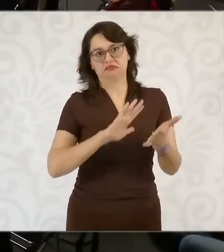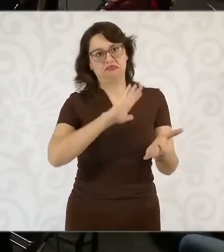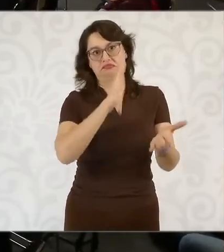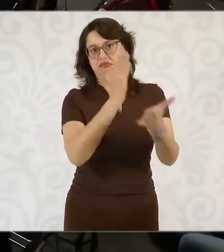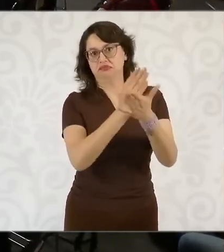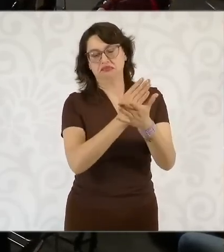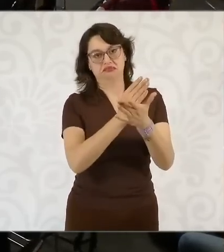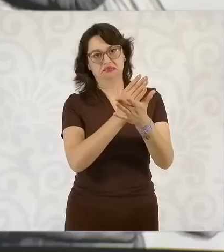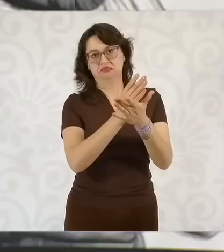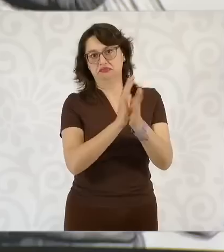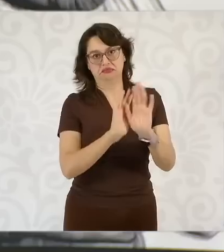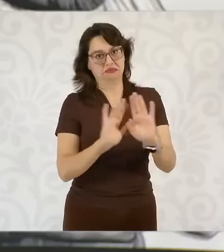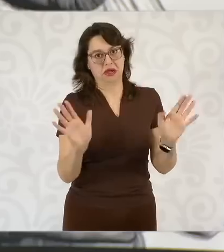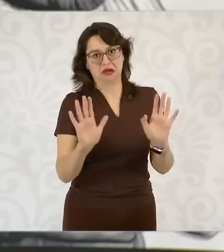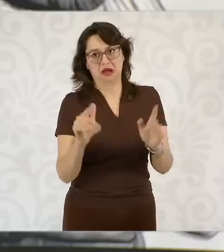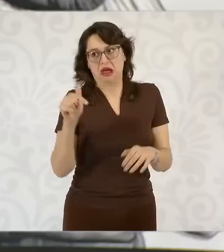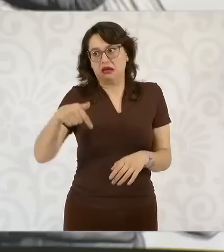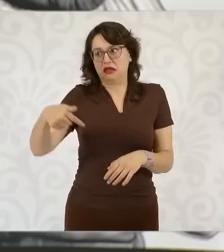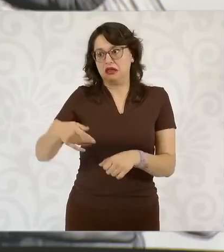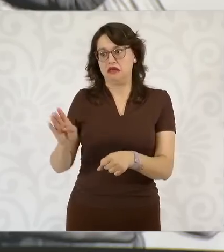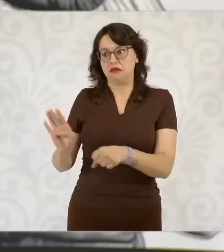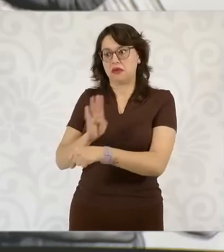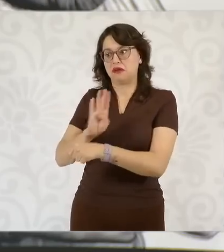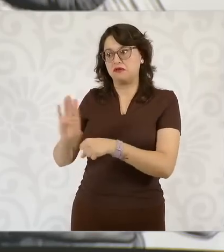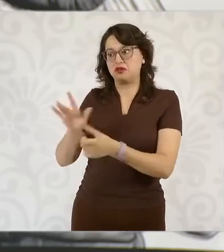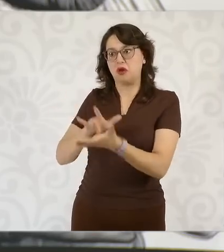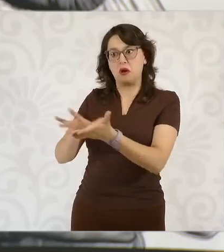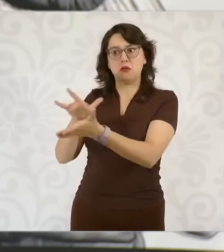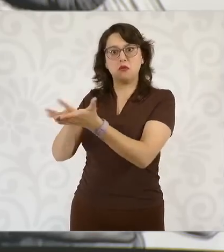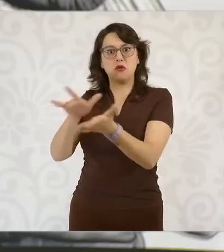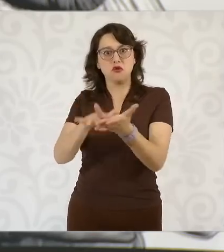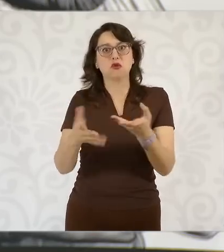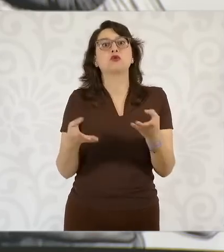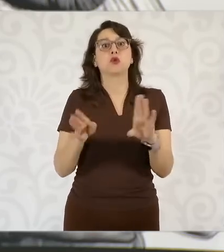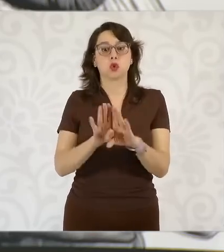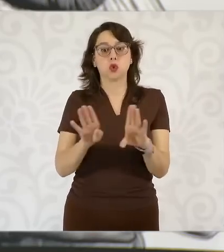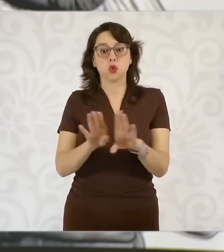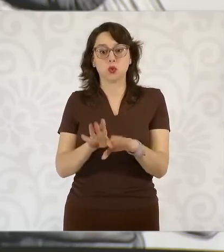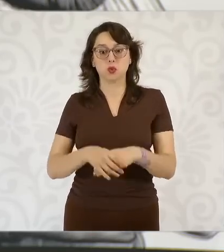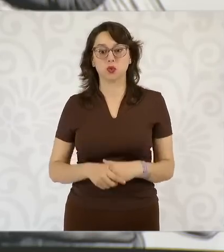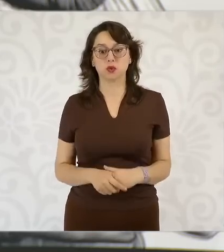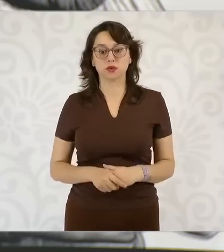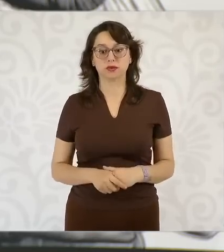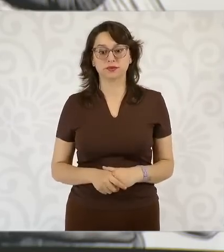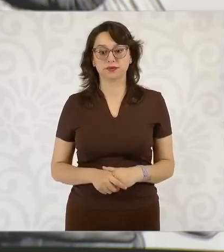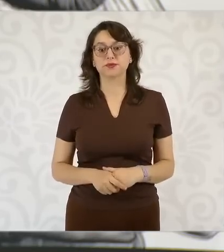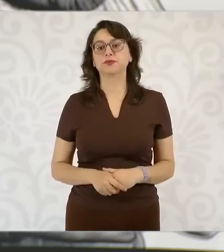que venir de abajo eso fue una demostración muy importante de el periodo del presidente